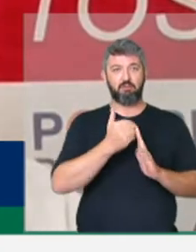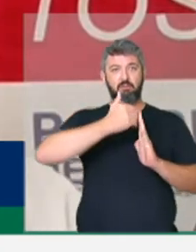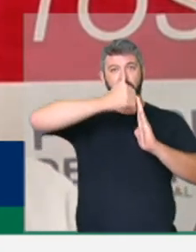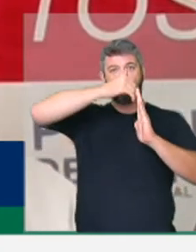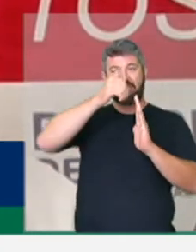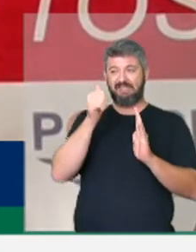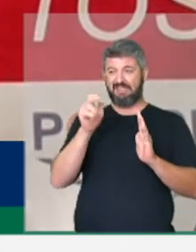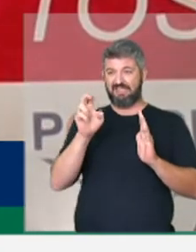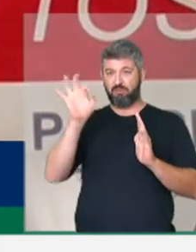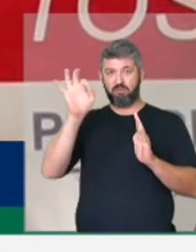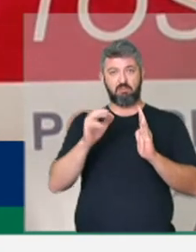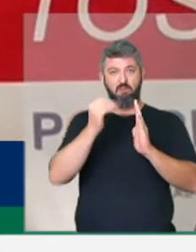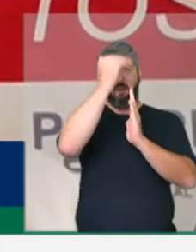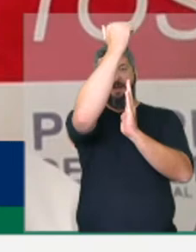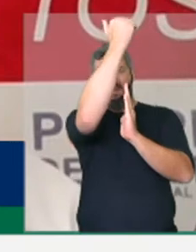BENEFÍCIO QUEM ESTÁ FAZENDO É A CÂMARA DOS DEPUTADOS, É